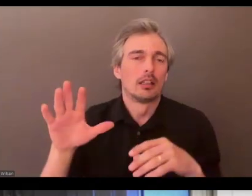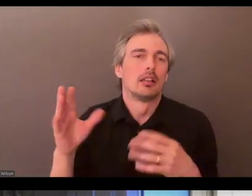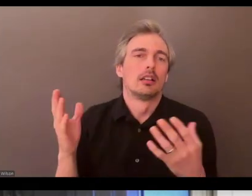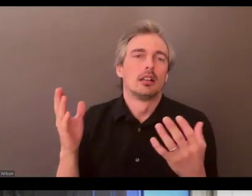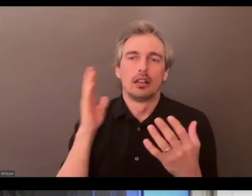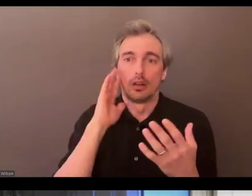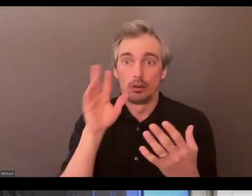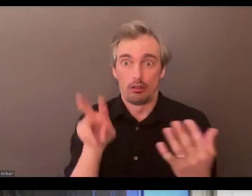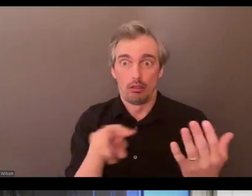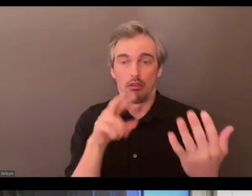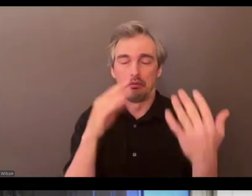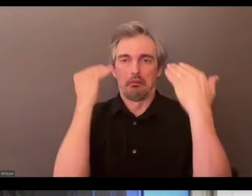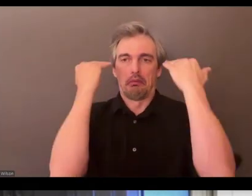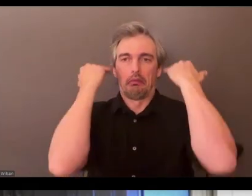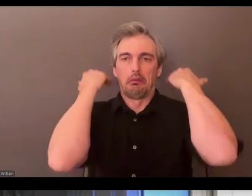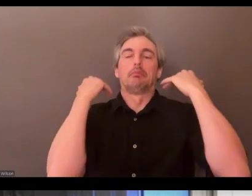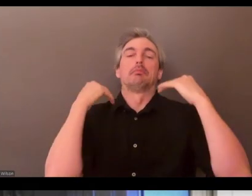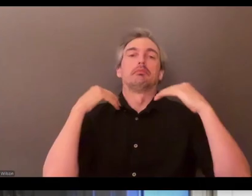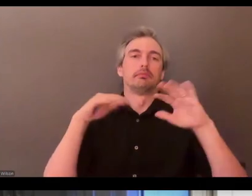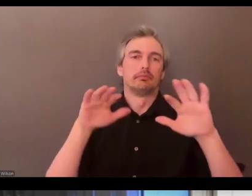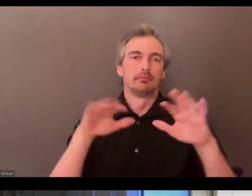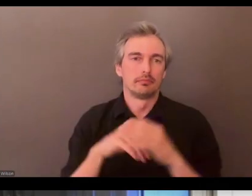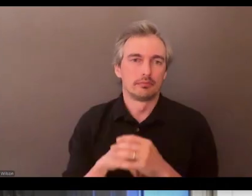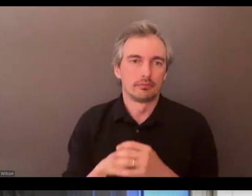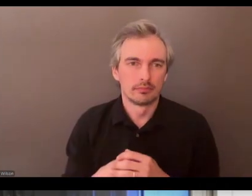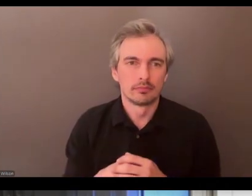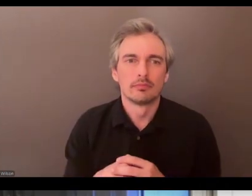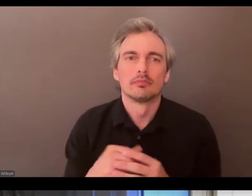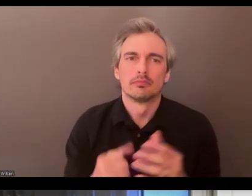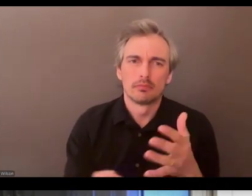る非常に魅力的なスト ーリ ーを作り始めることができます。